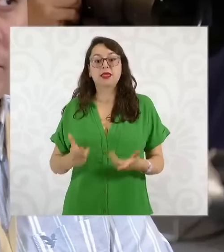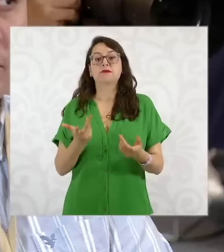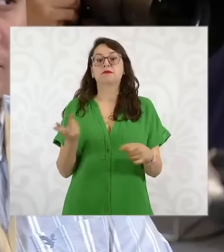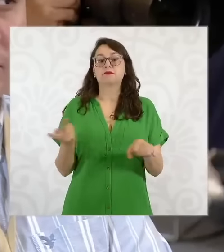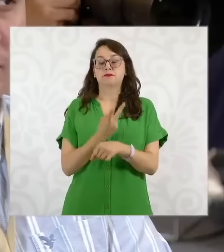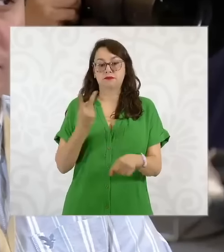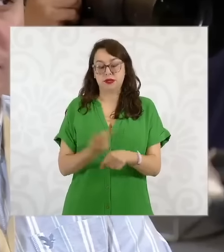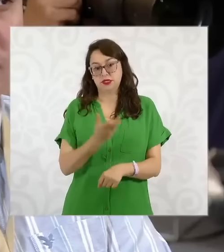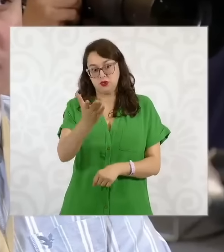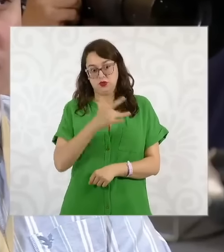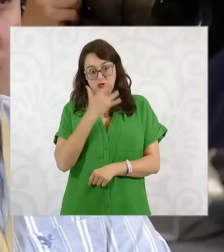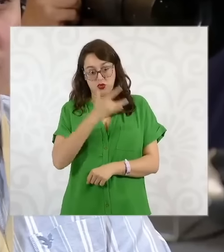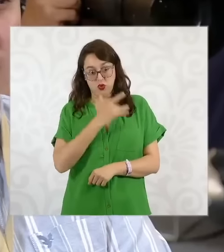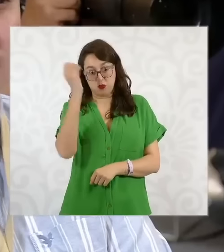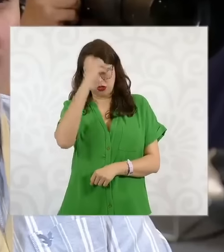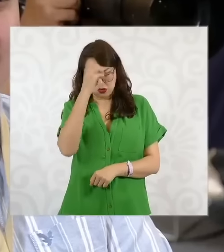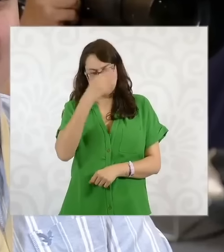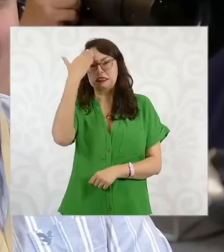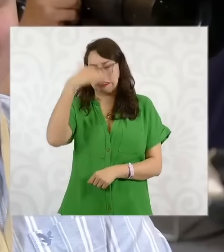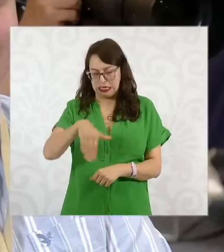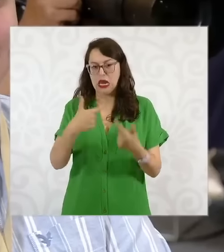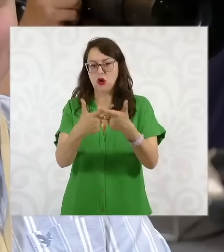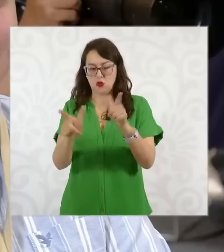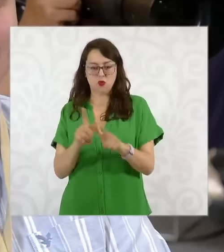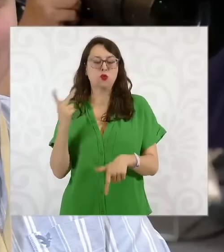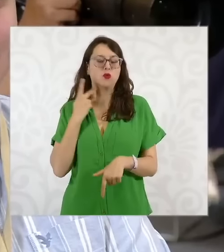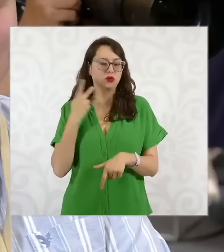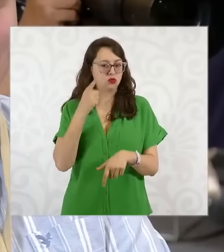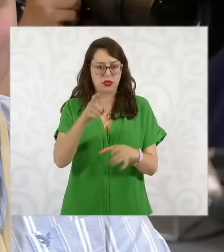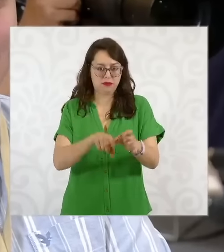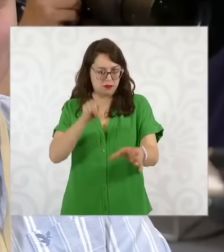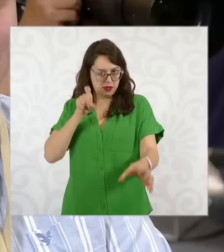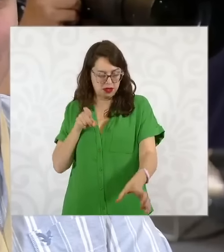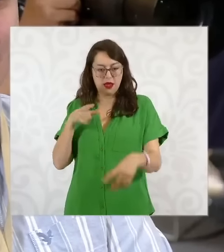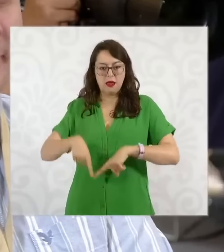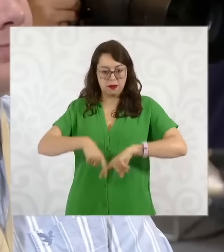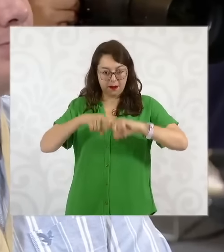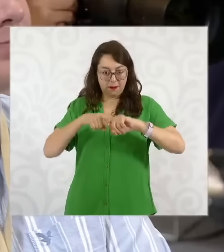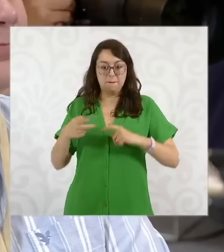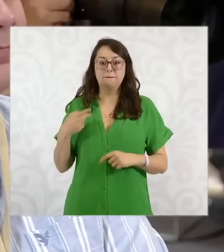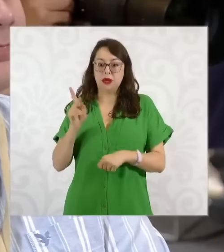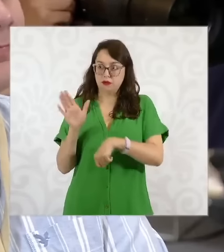su licencia que ha tomado dentro del movimiento seguiría haciendo un llamado a que se conduzcan